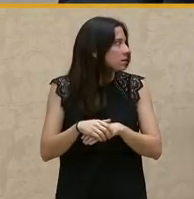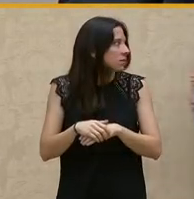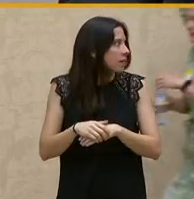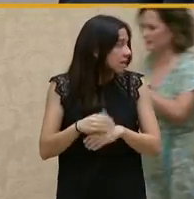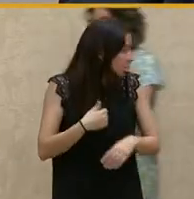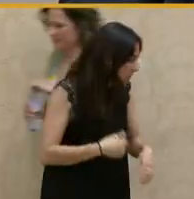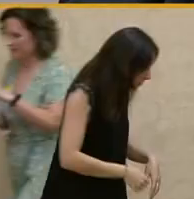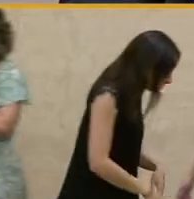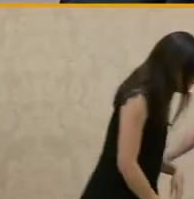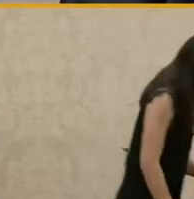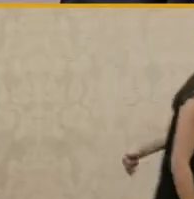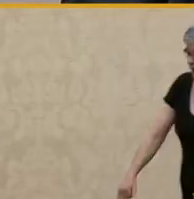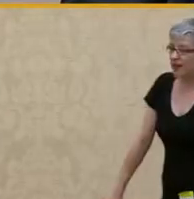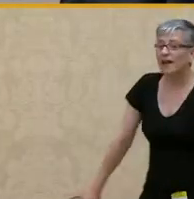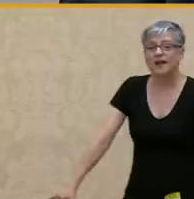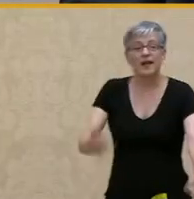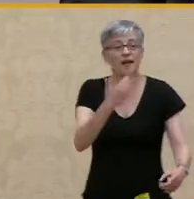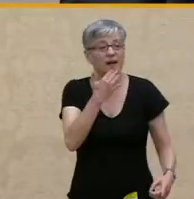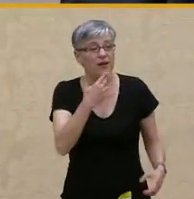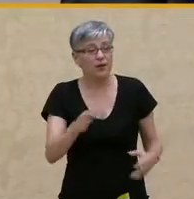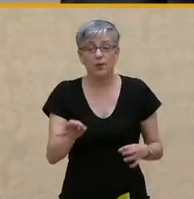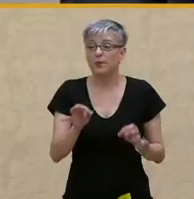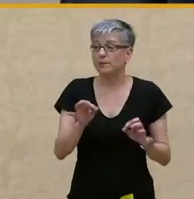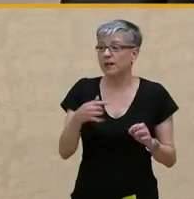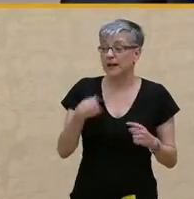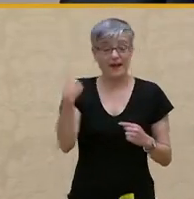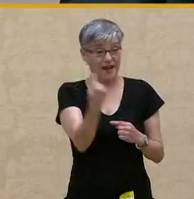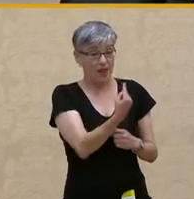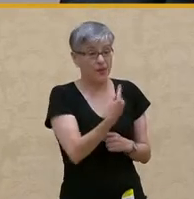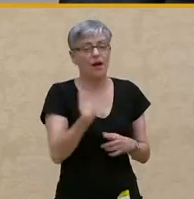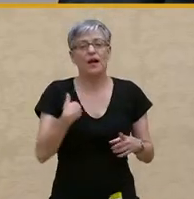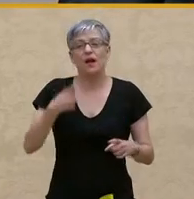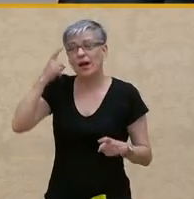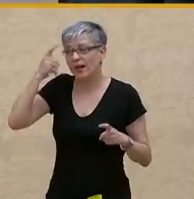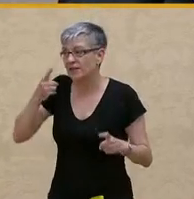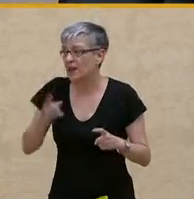os agradecería que hagáis vibraciones en el suelo para que lo puedan distinguir